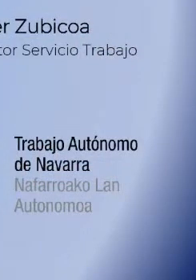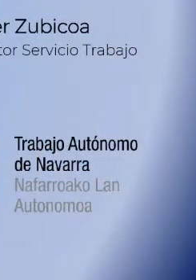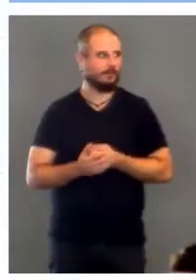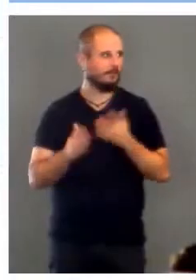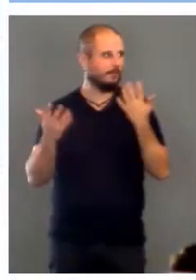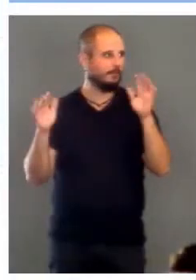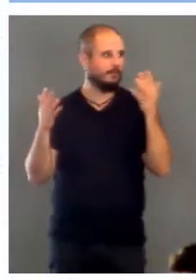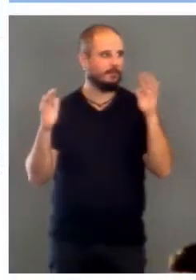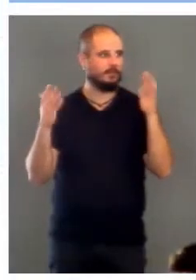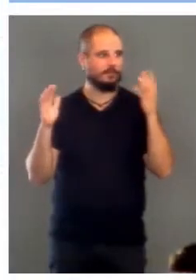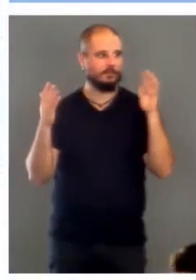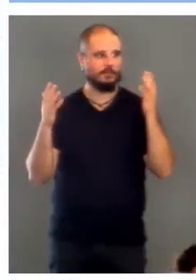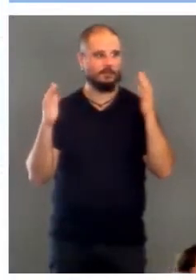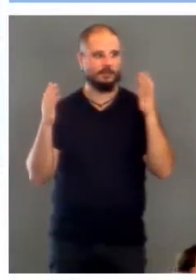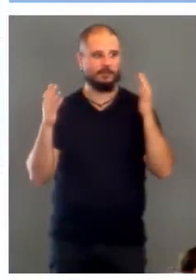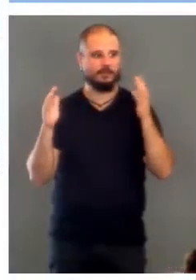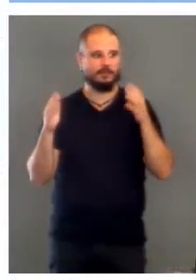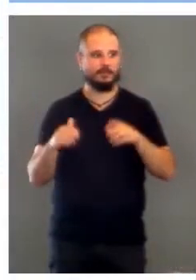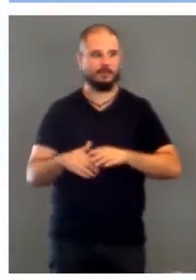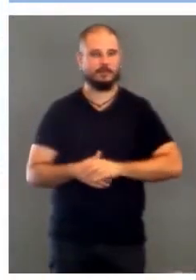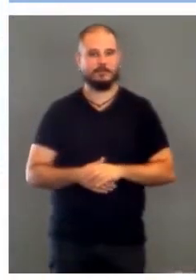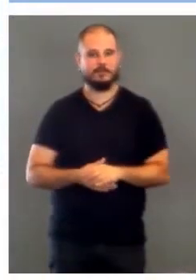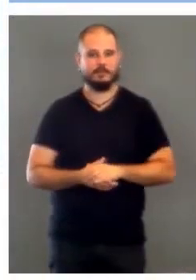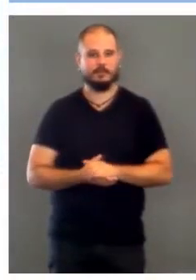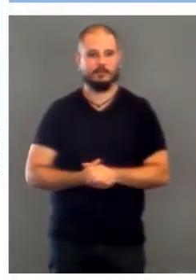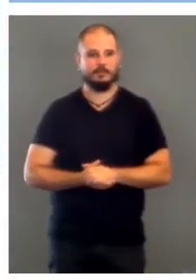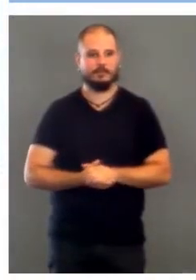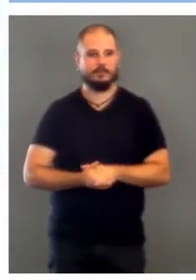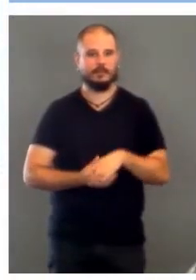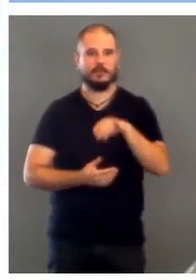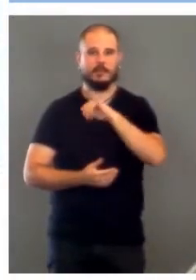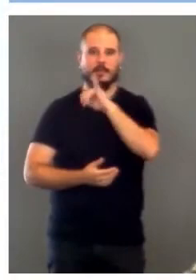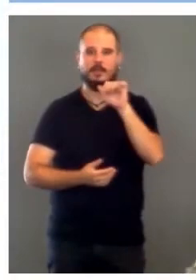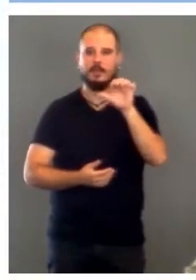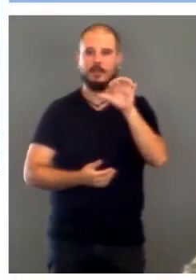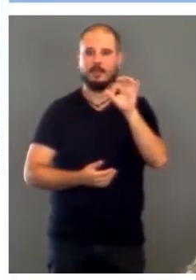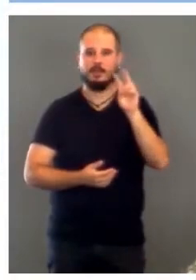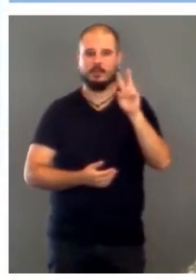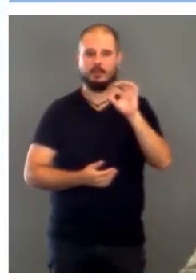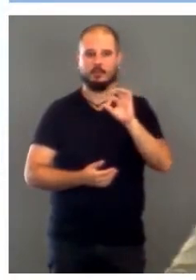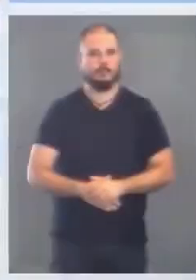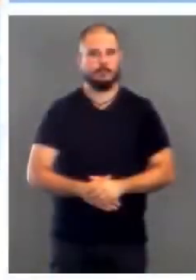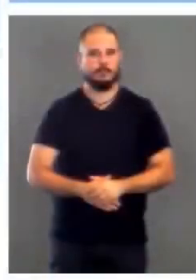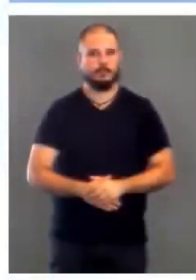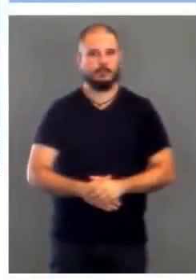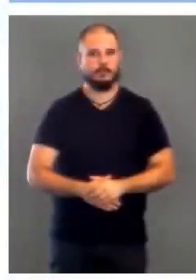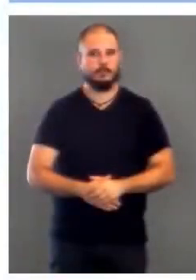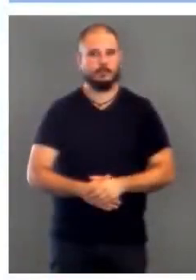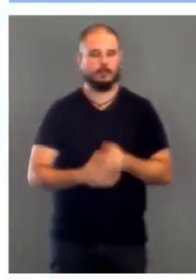Jajaja Jesús Fernández Oteiza Enhorabuena Jesús